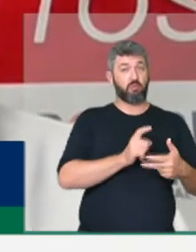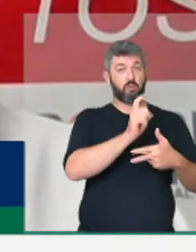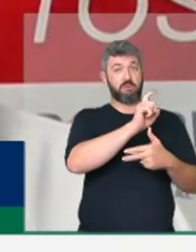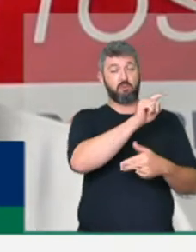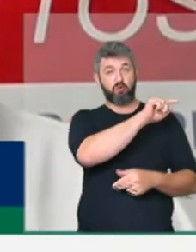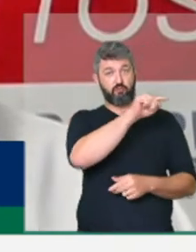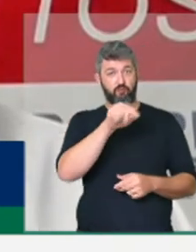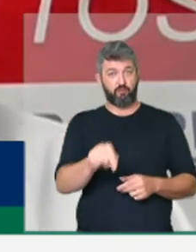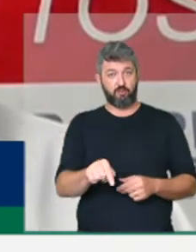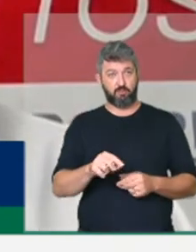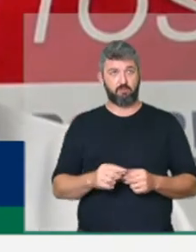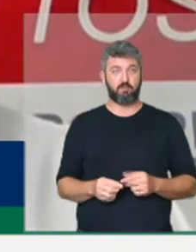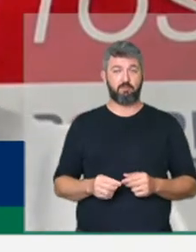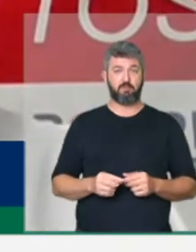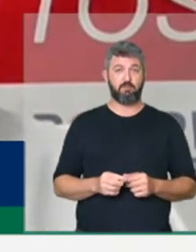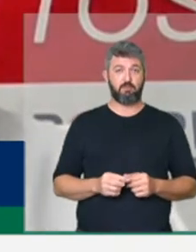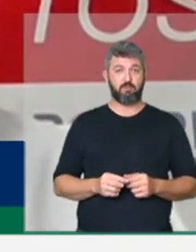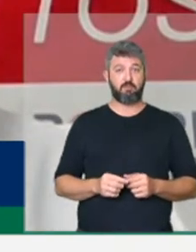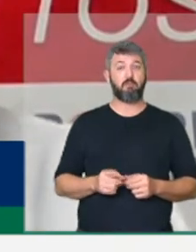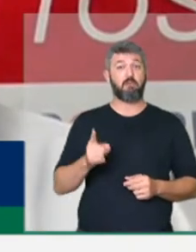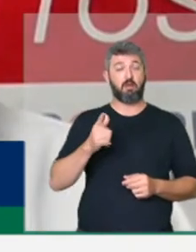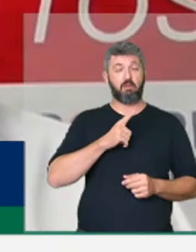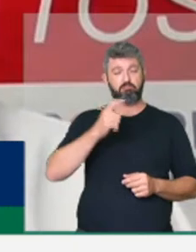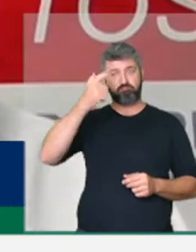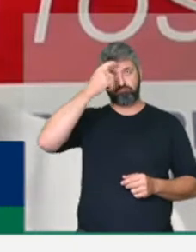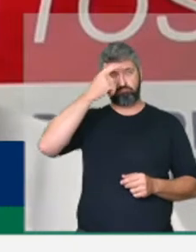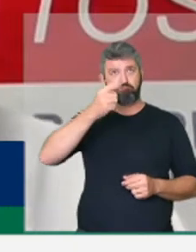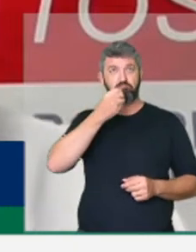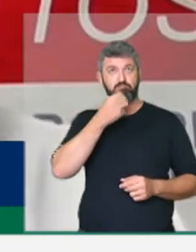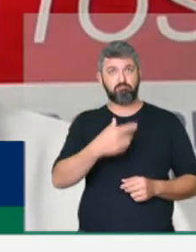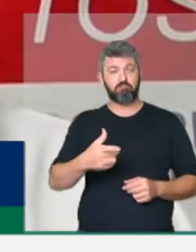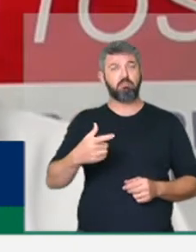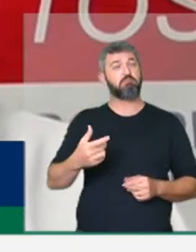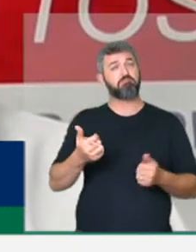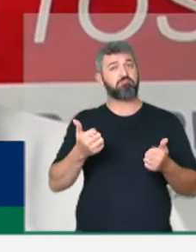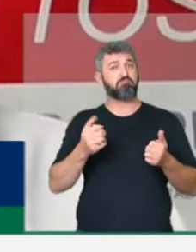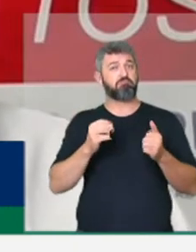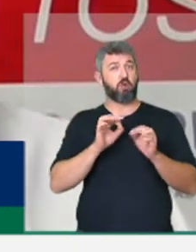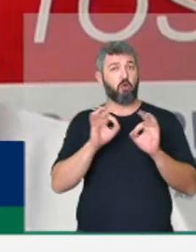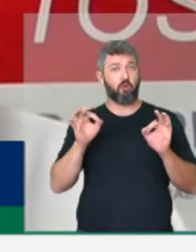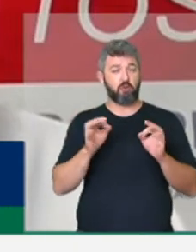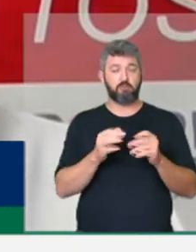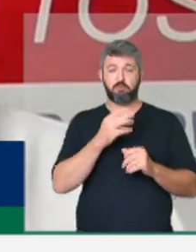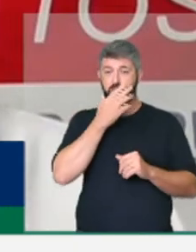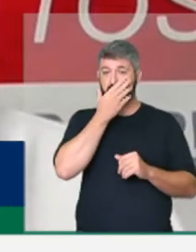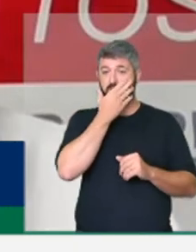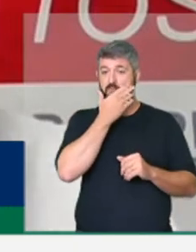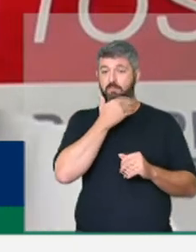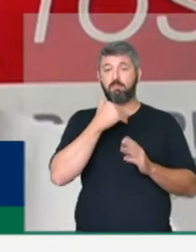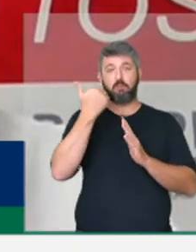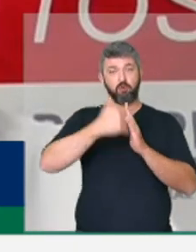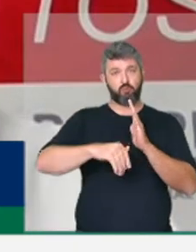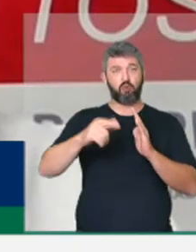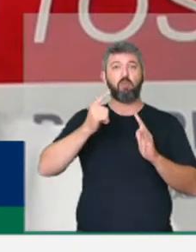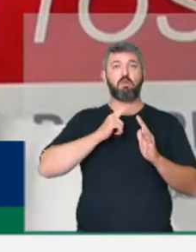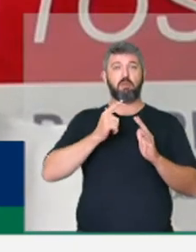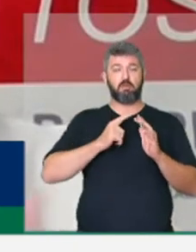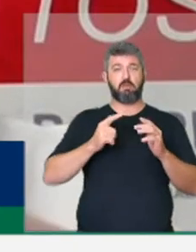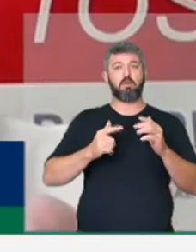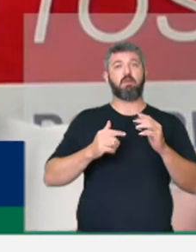PERCENTUAIS ACEITÁVEIS, RESPEITA QUEM PAGOU EM DIA, DÁ UMA GENEROSIDADE MAS PEQUENA PARA QUEM ATRASOU.OU